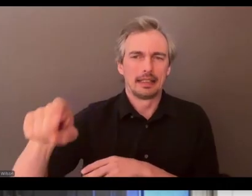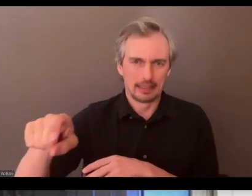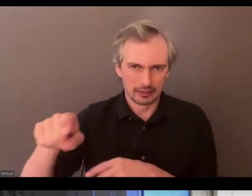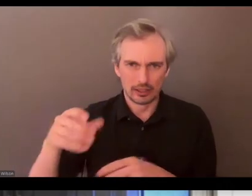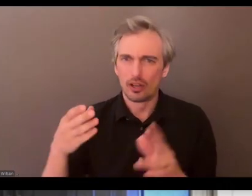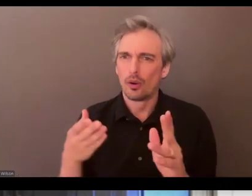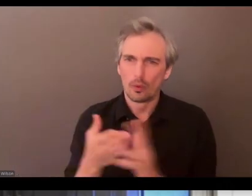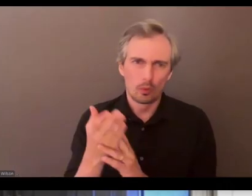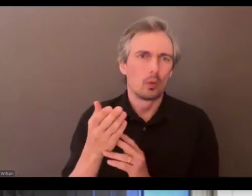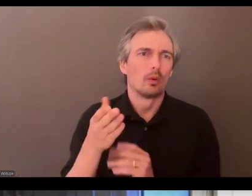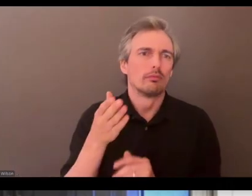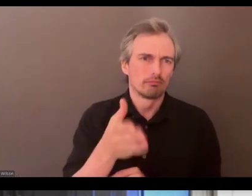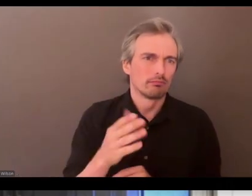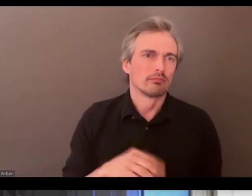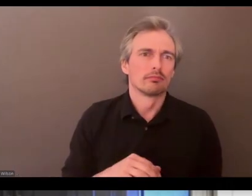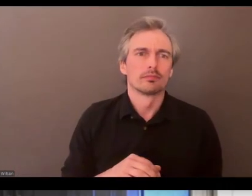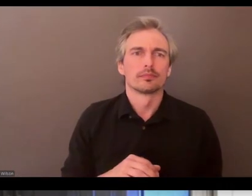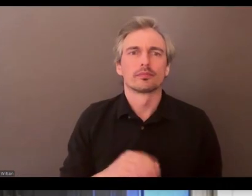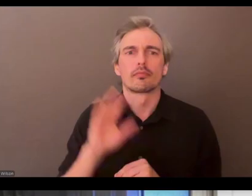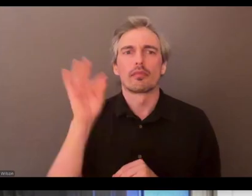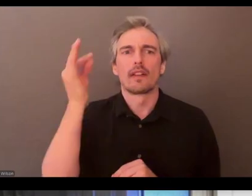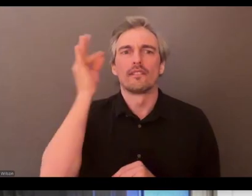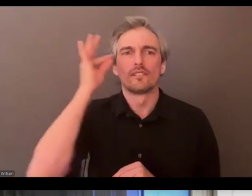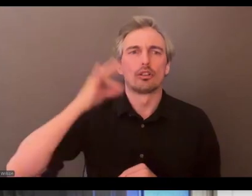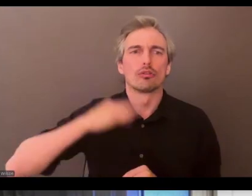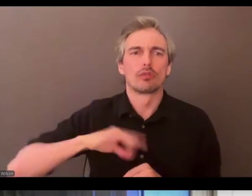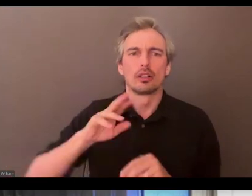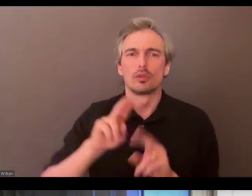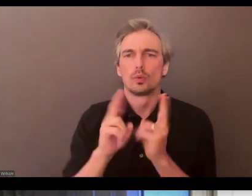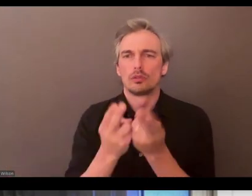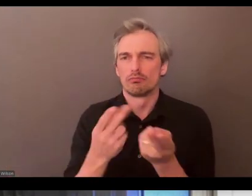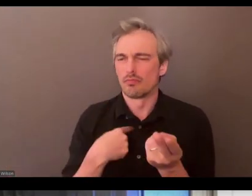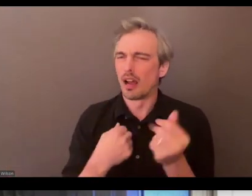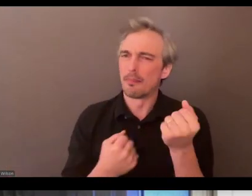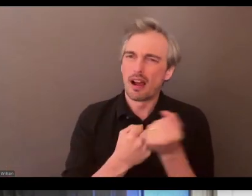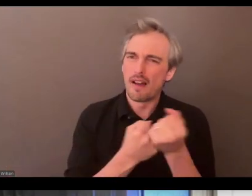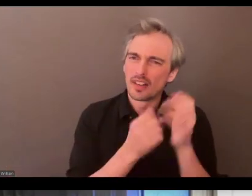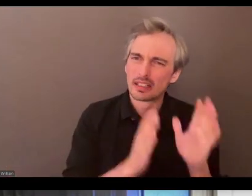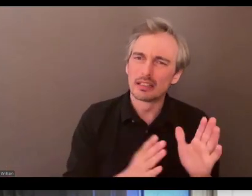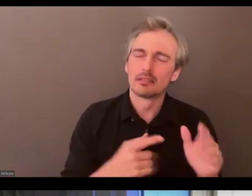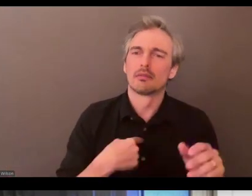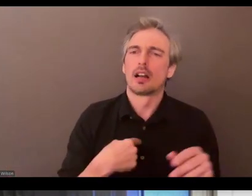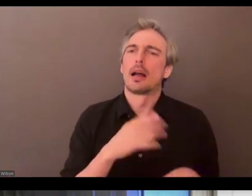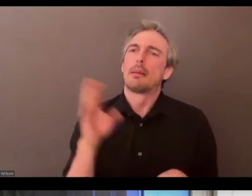私はアドボケイト、スピ ーカ ー、そして著者です。 最近出版された「 Inclusive Design for Accessibility」の共著者の一人です。